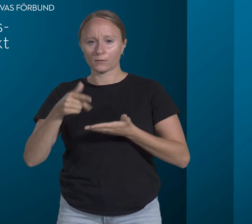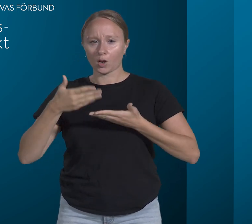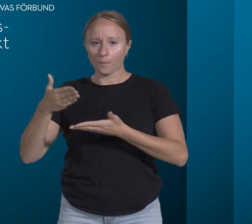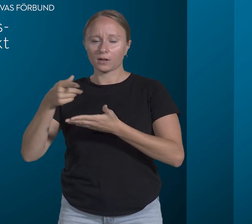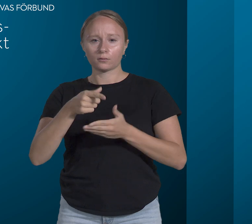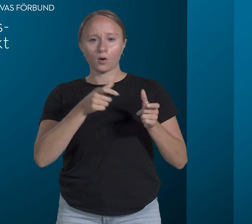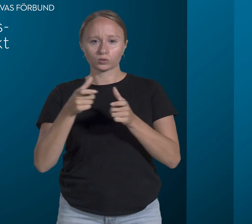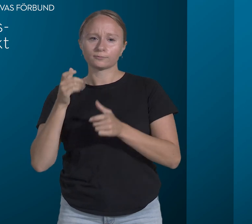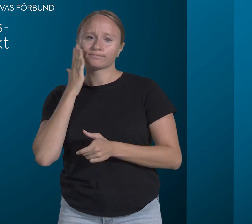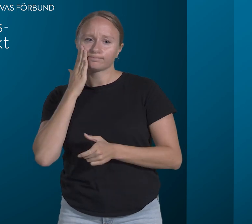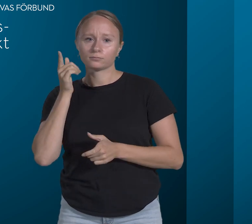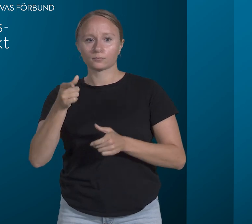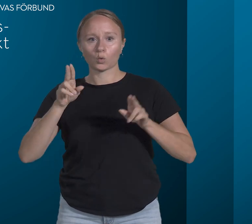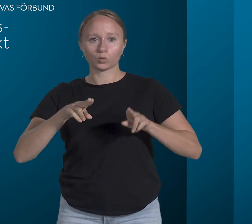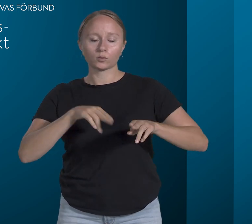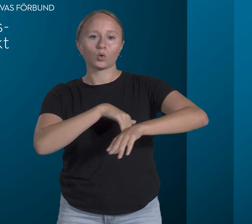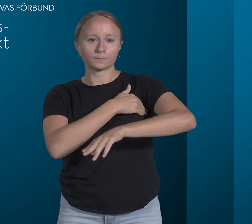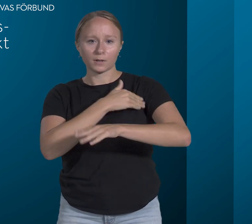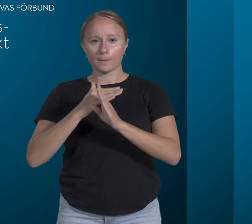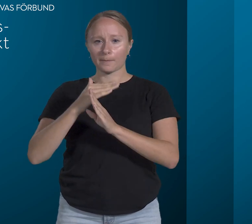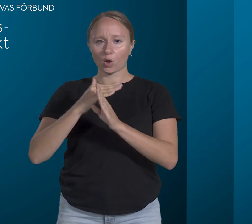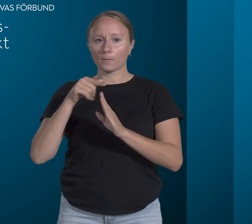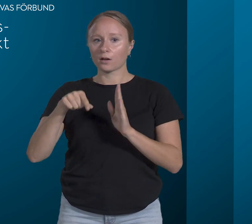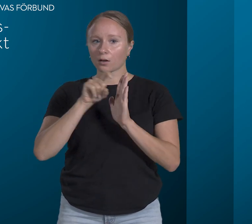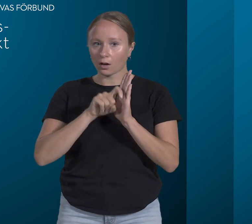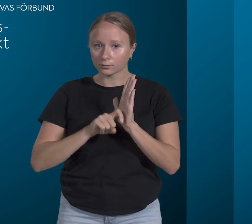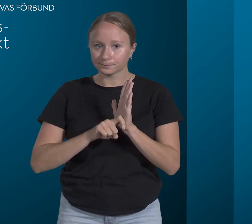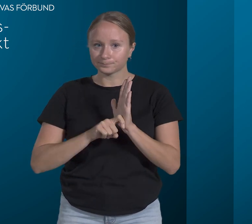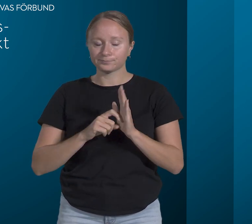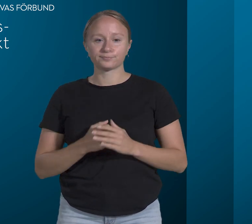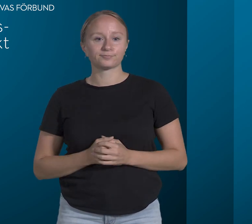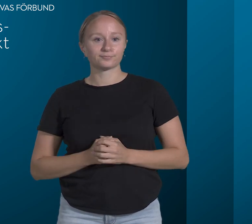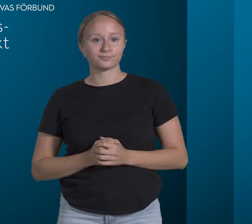och i sitt klagomål ber organisationerna justitieombudsmannen - bedöma linjens laglighet.